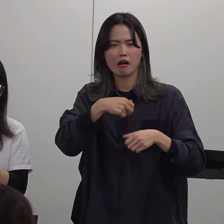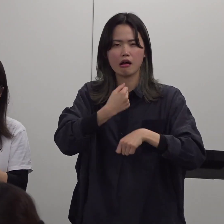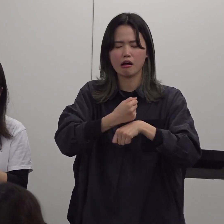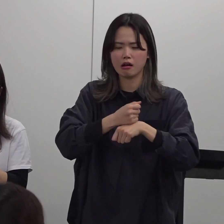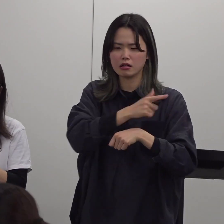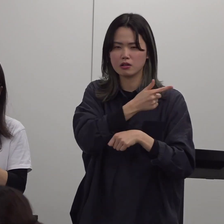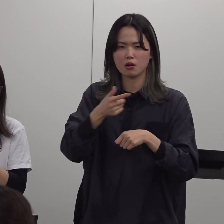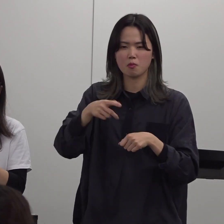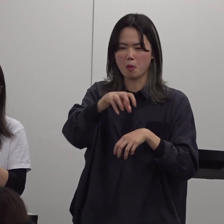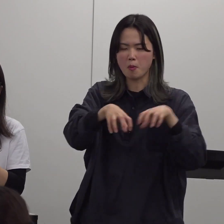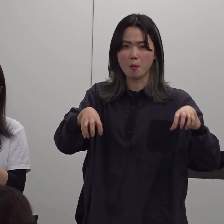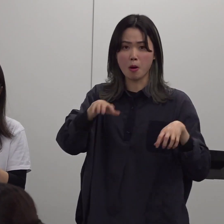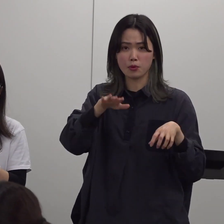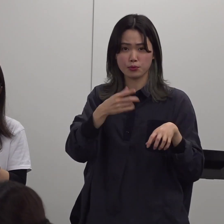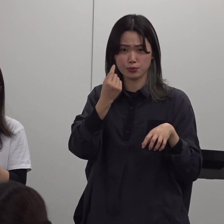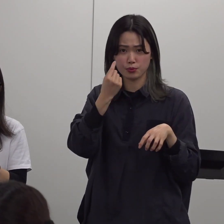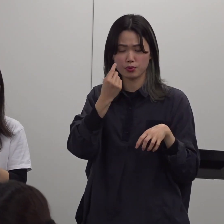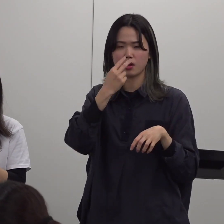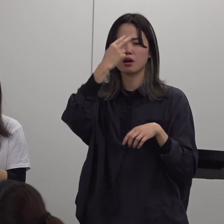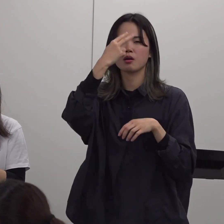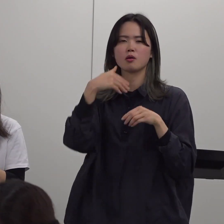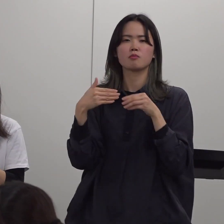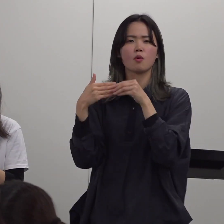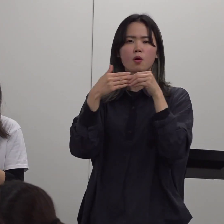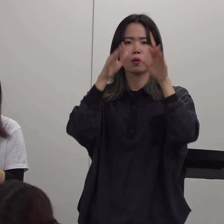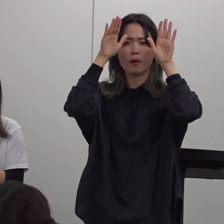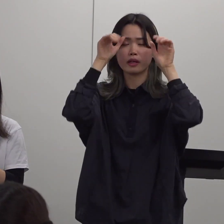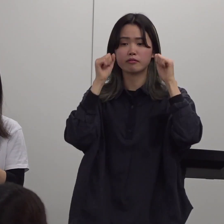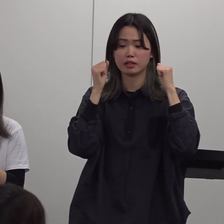盲導犬がいても歩くのが難しい道